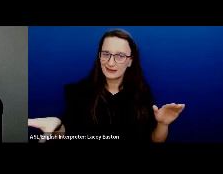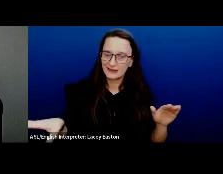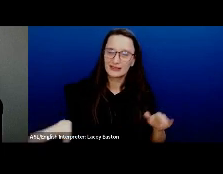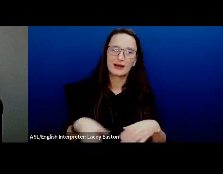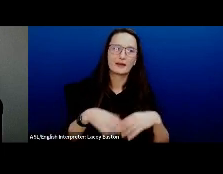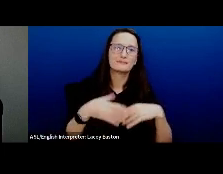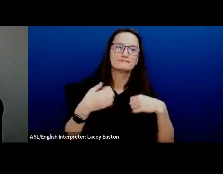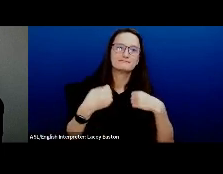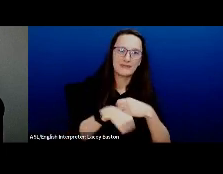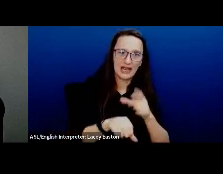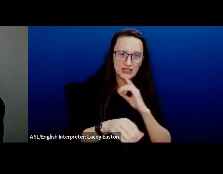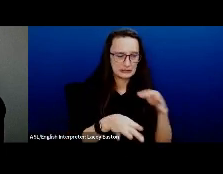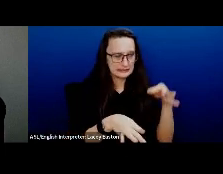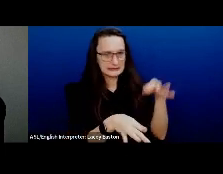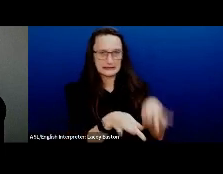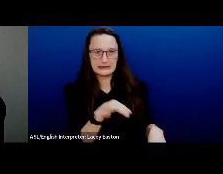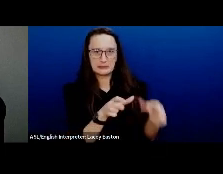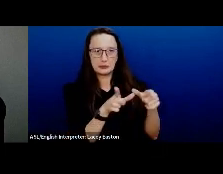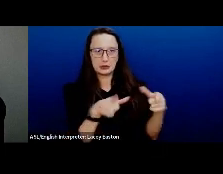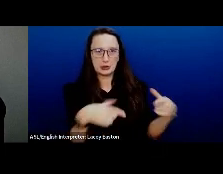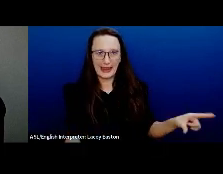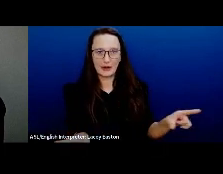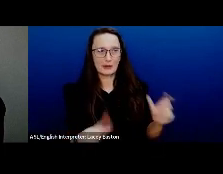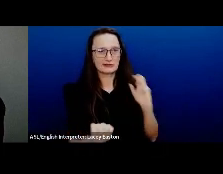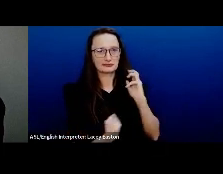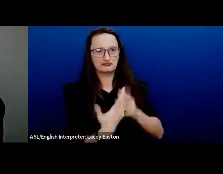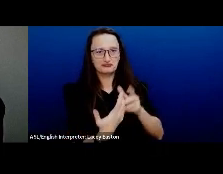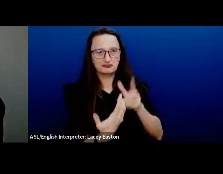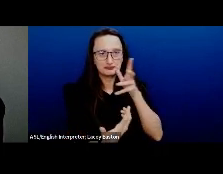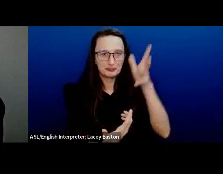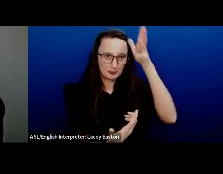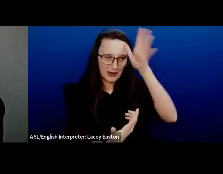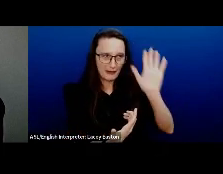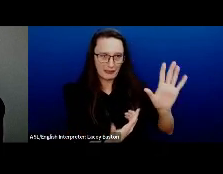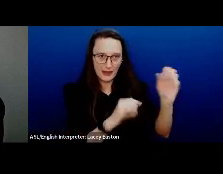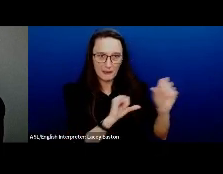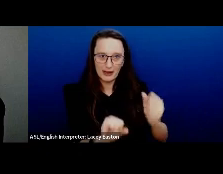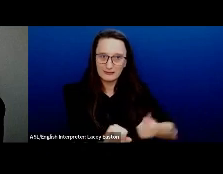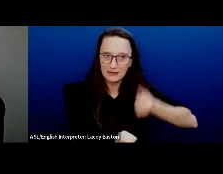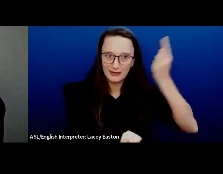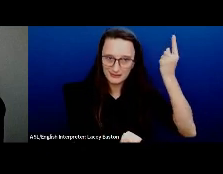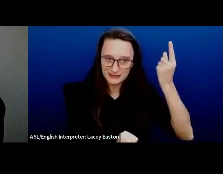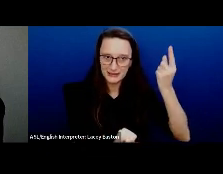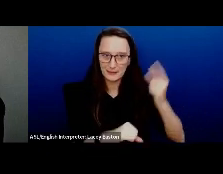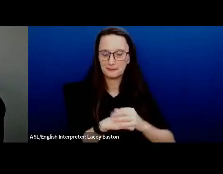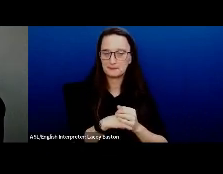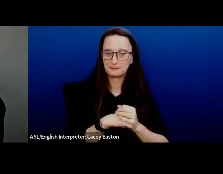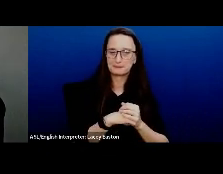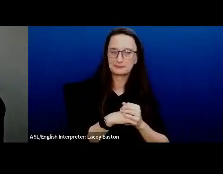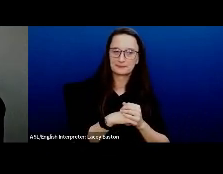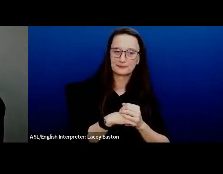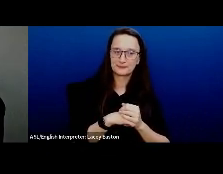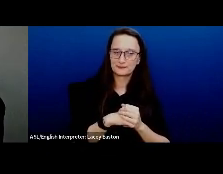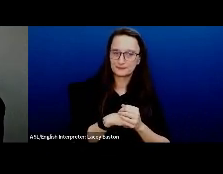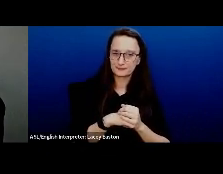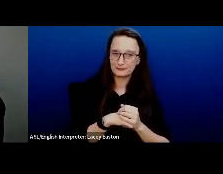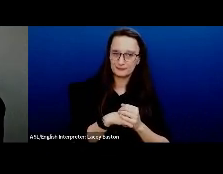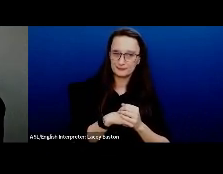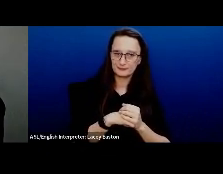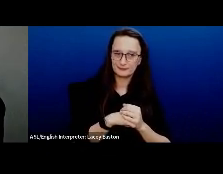un lenguaje amigable para los padres es tan importante que no pensamos en el lenguaje educativo que usamos.